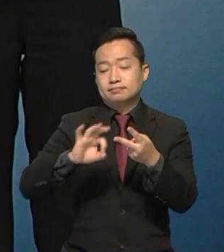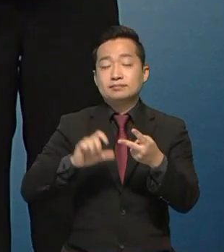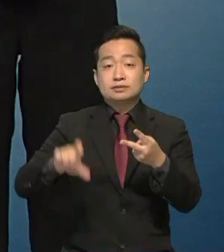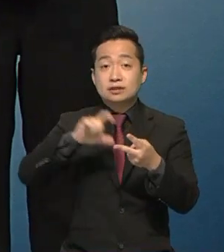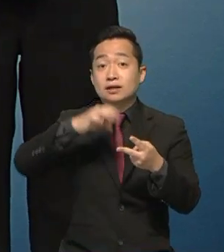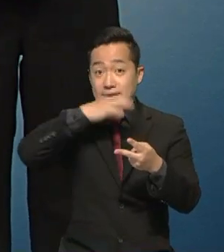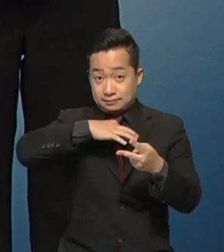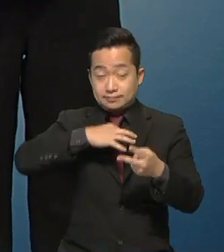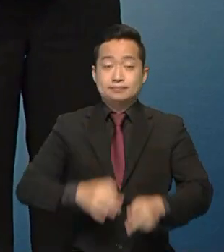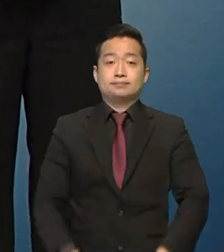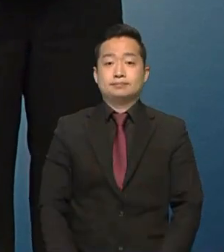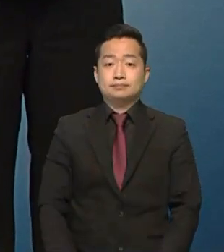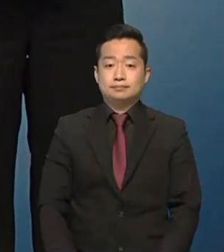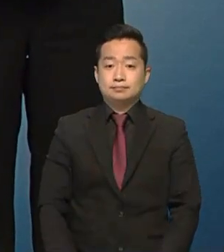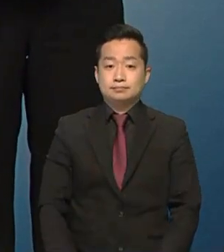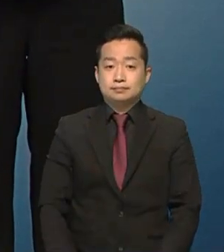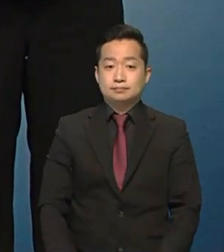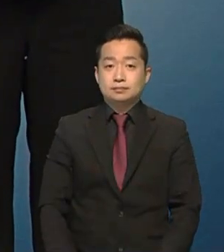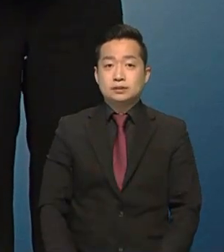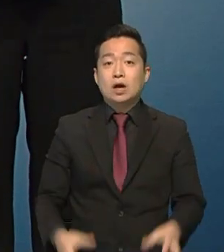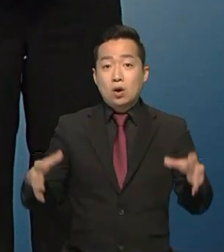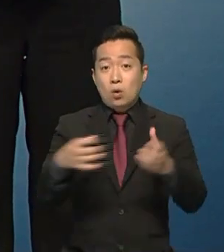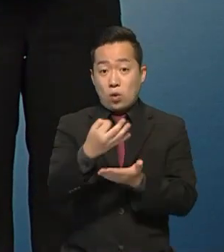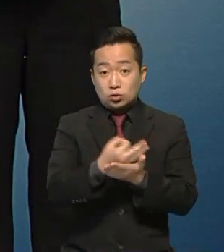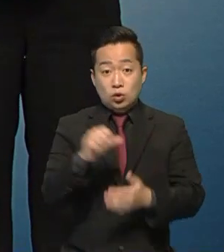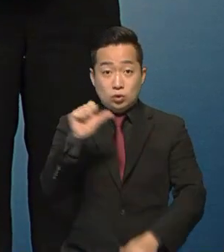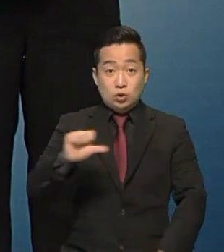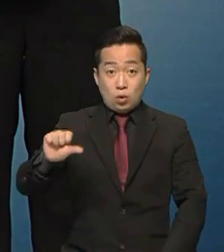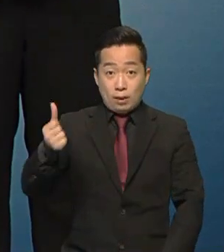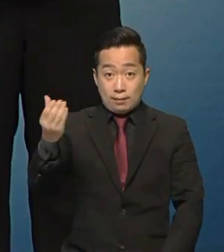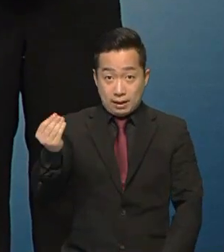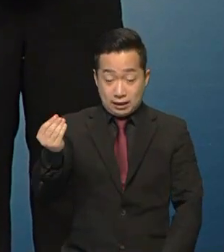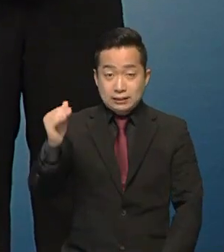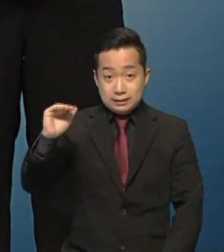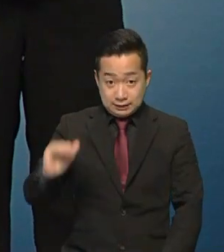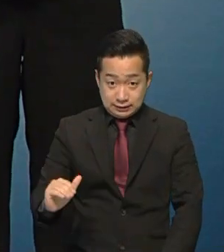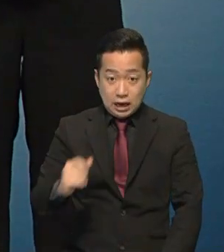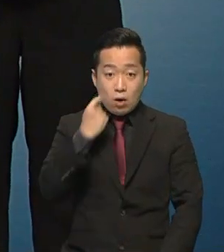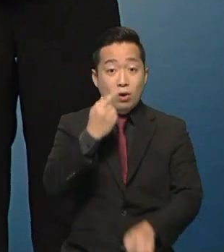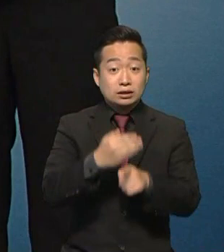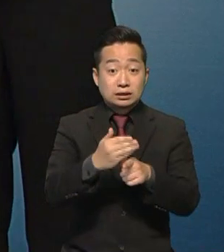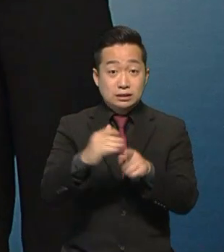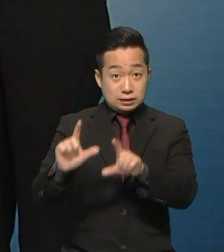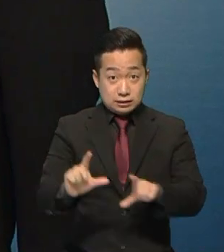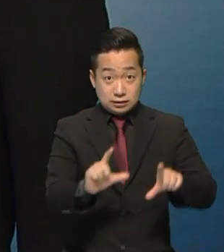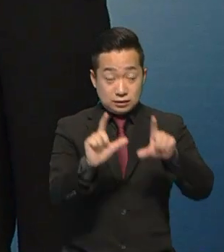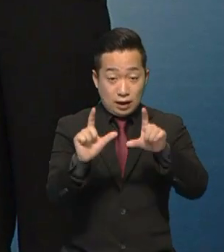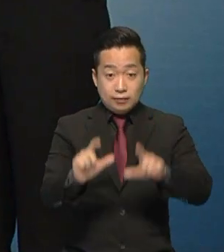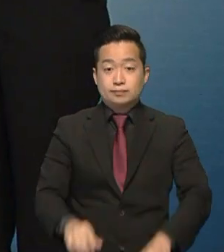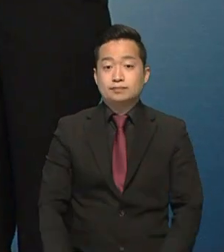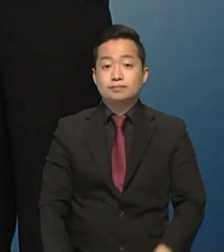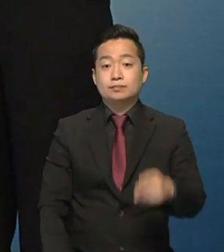유리합니다. 또 총소득이 5,500만 원을 넘지 않으면서 월세로 살고 있다면 이 월세의 12%, 최대